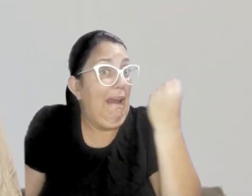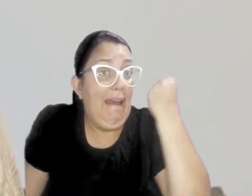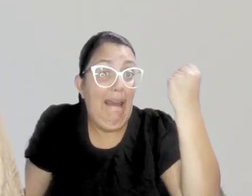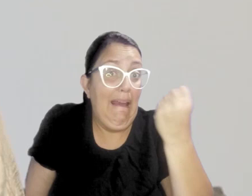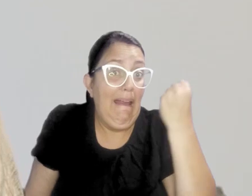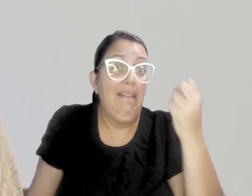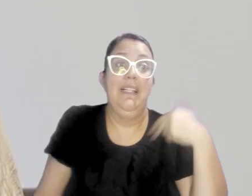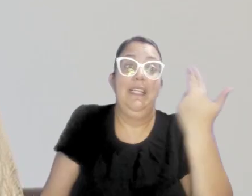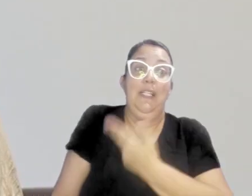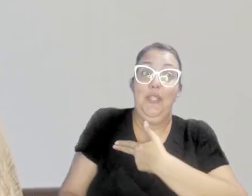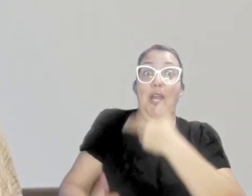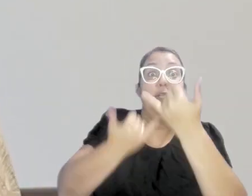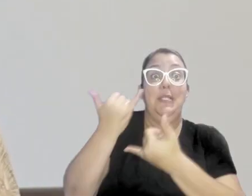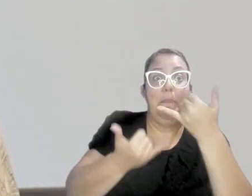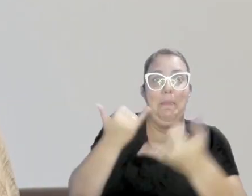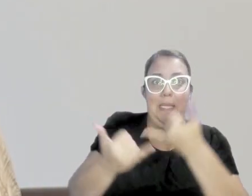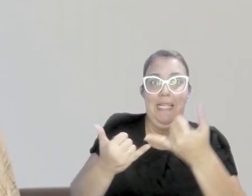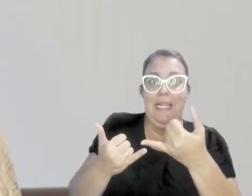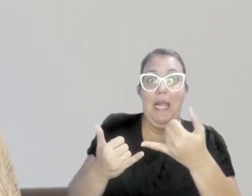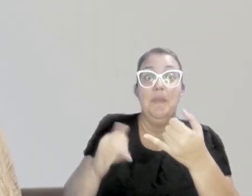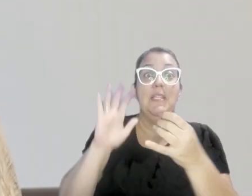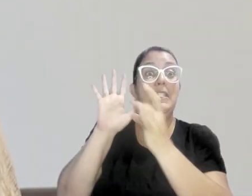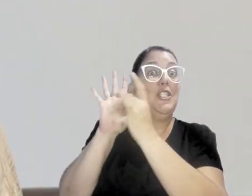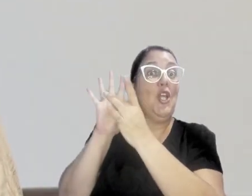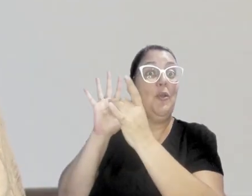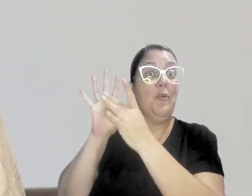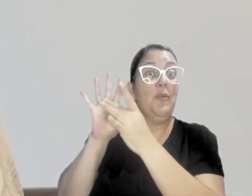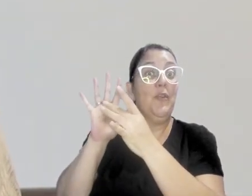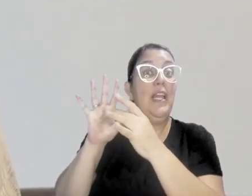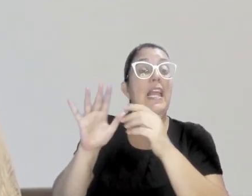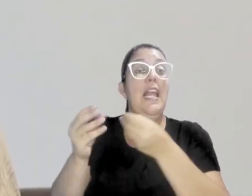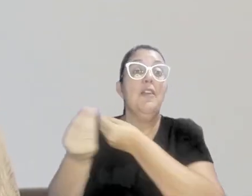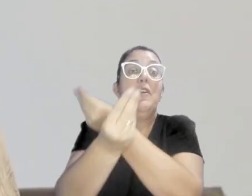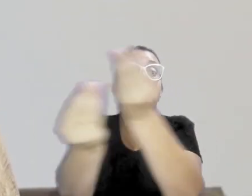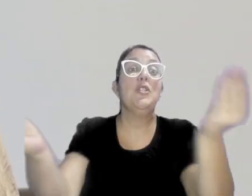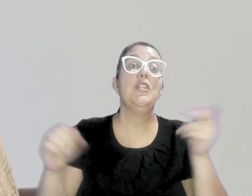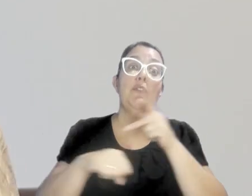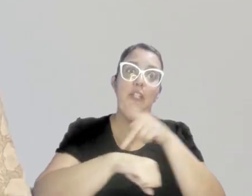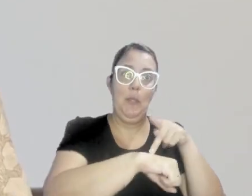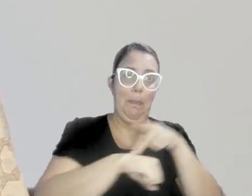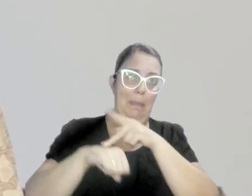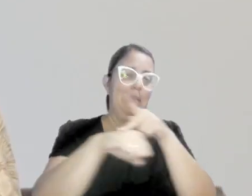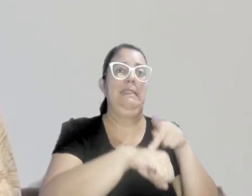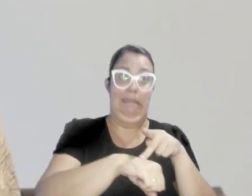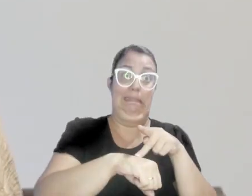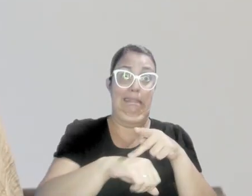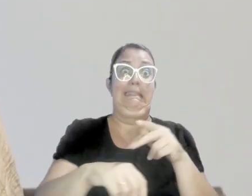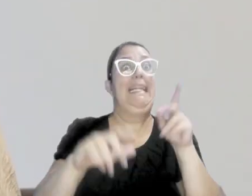eu brincava que a gente assume que é vidraça e ainda distribui os estilingues, porque era exatamente o que a gente fazia.